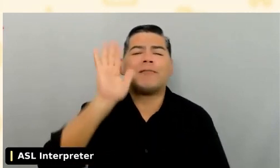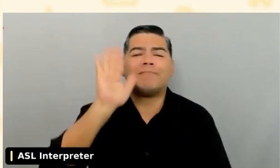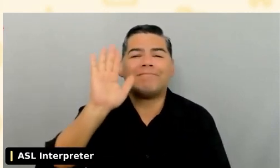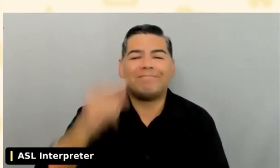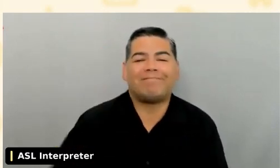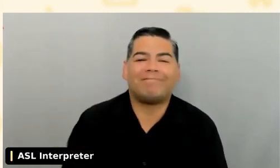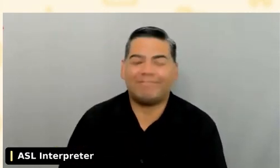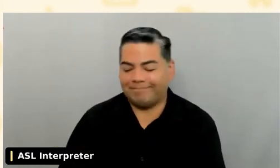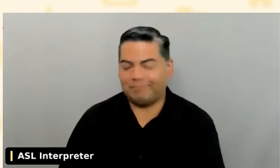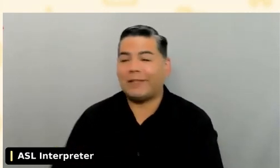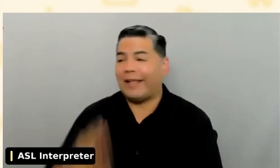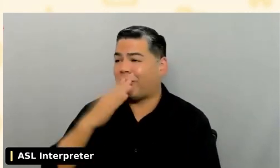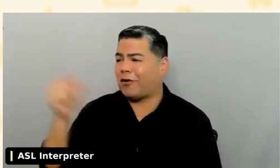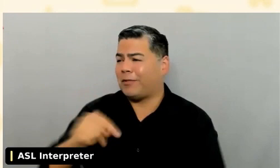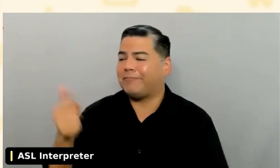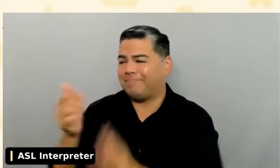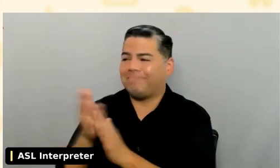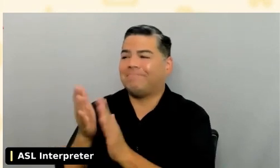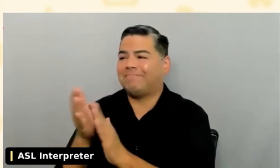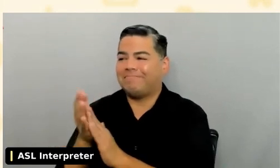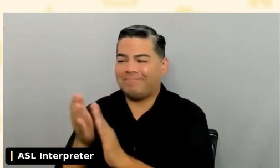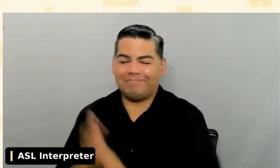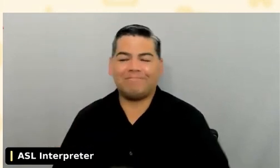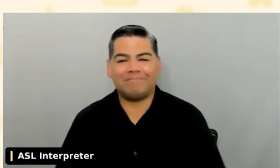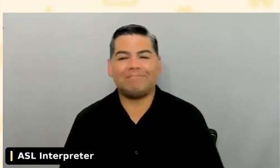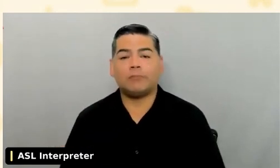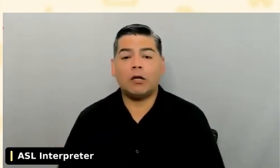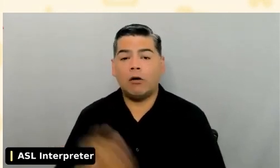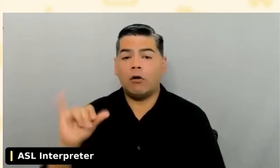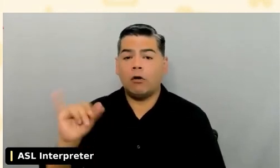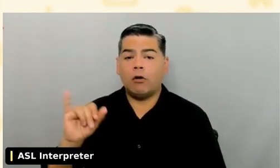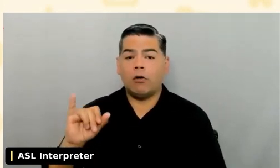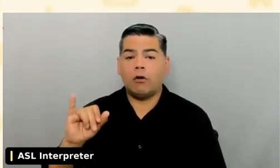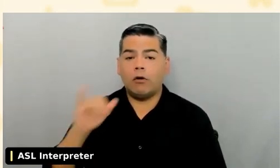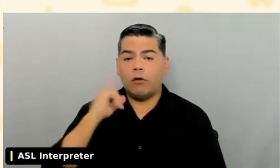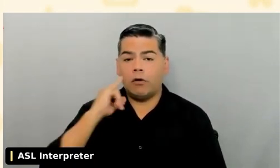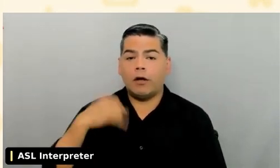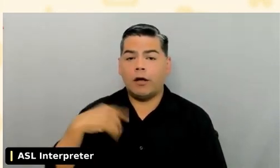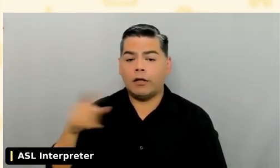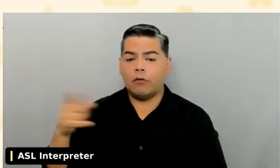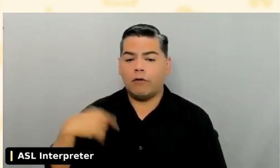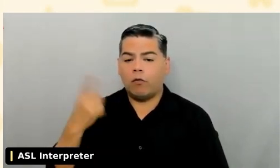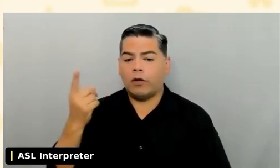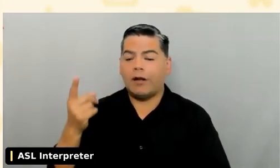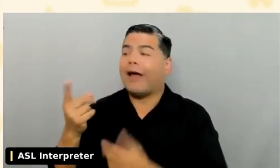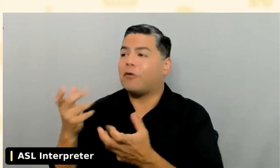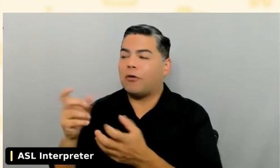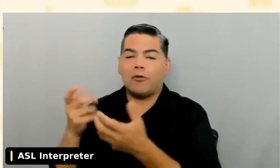Gracias por venir. ¡Sí! Ah, y si eres una empresa de superposición, no quiero comentarios. [Risas]